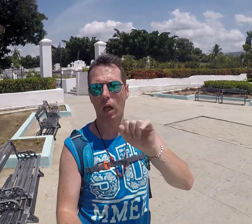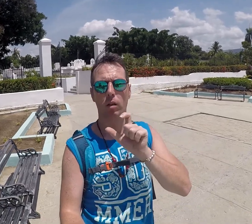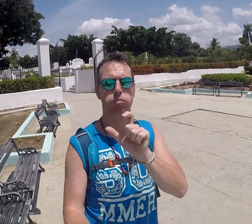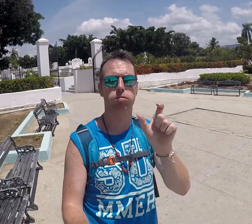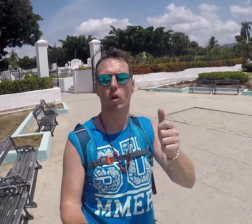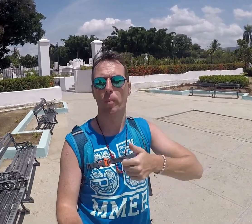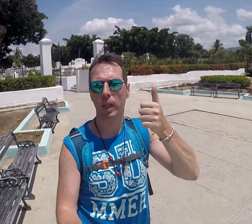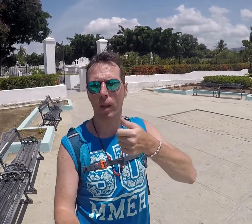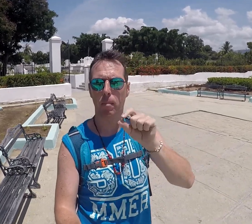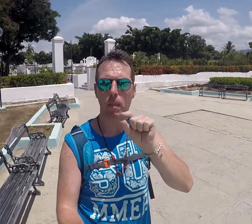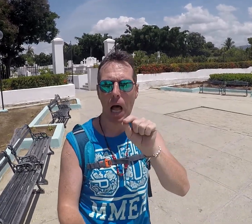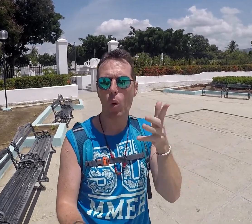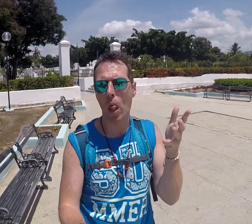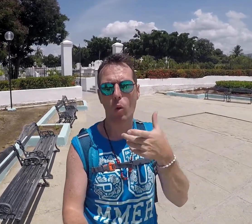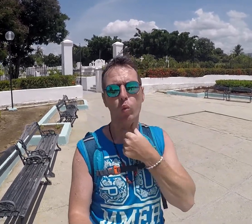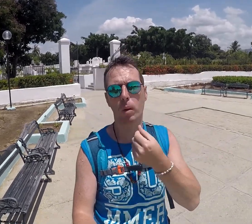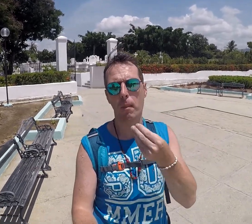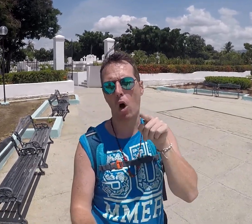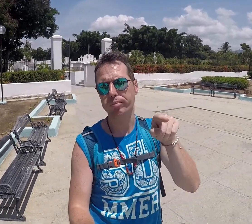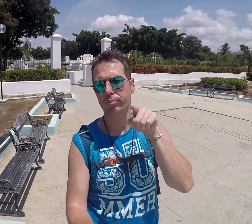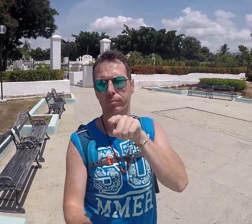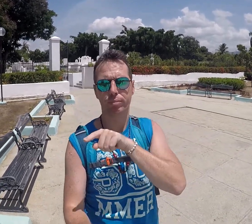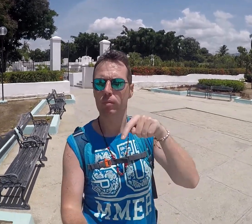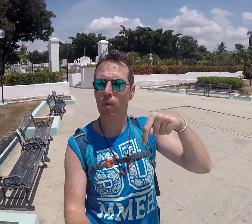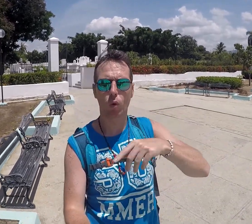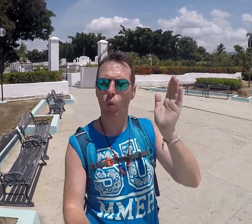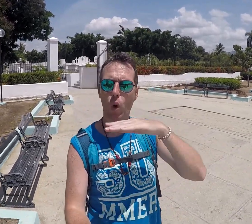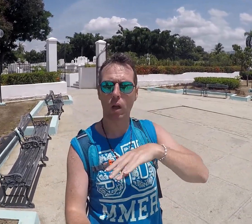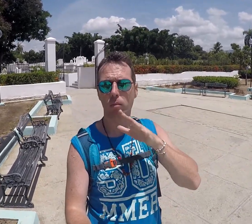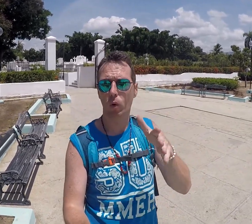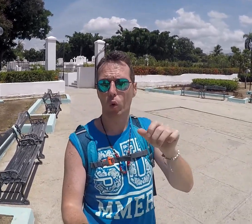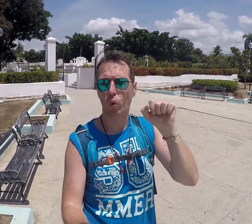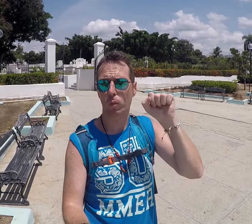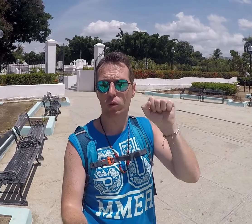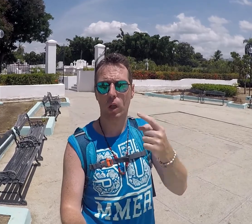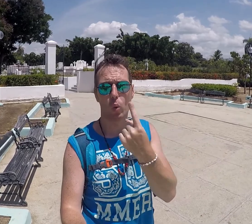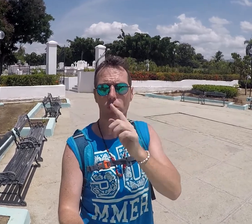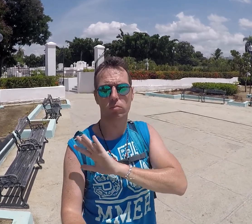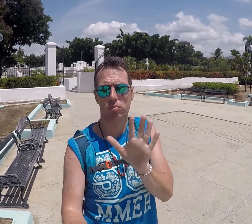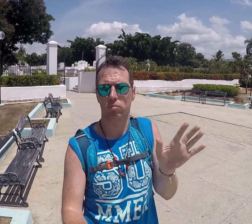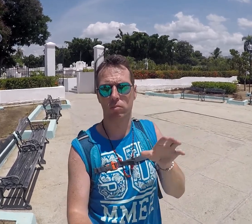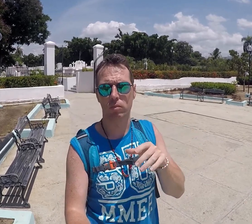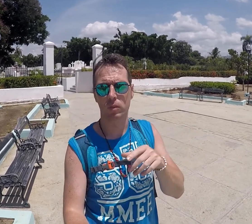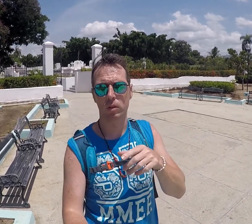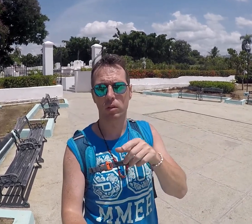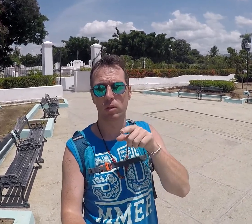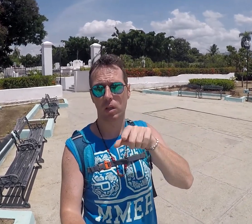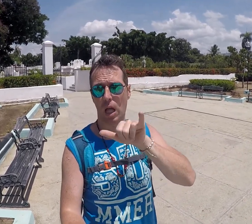Mientras en España hay mucha competencia, aquí solo hay una, es comunista